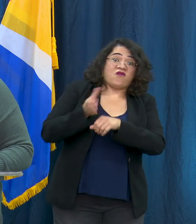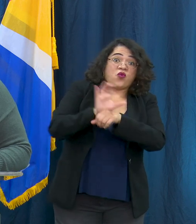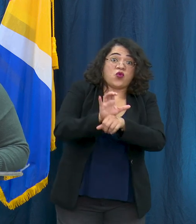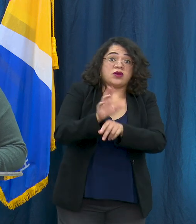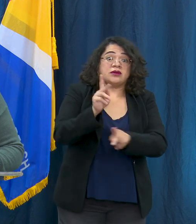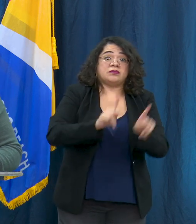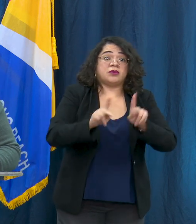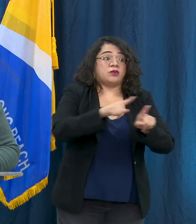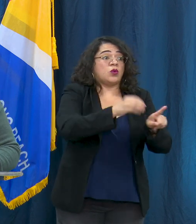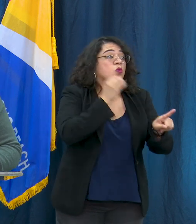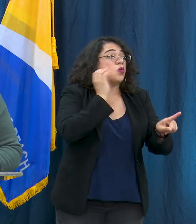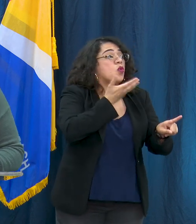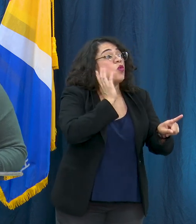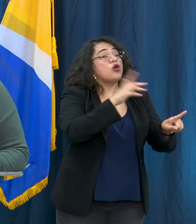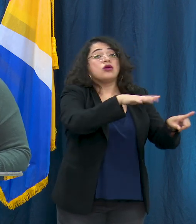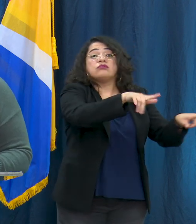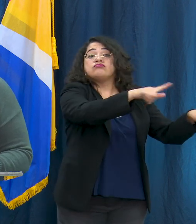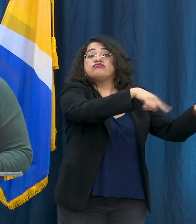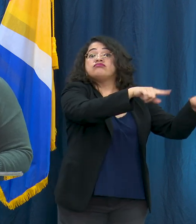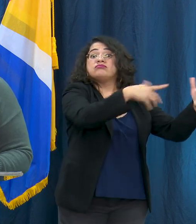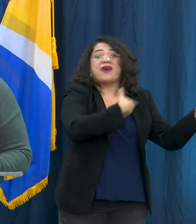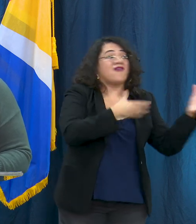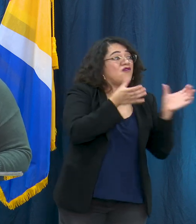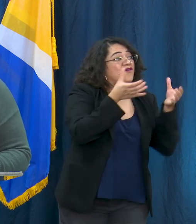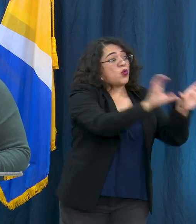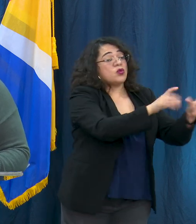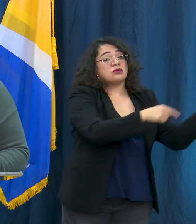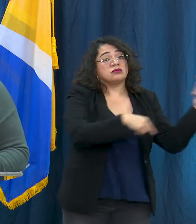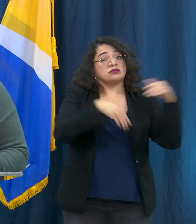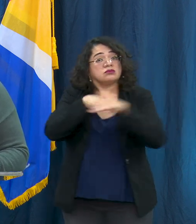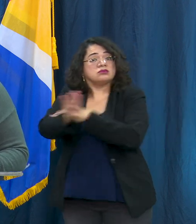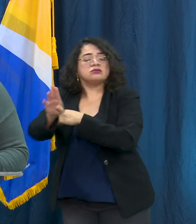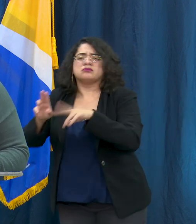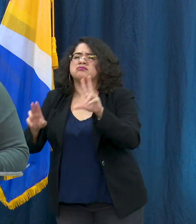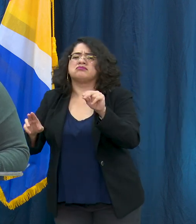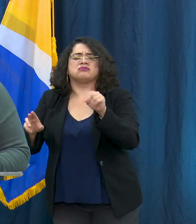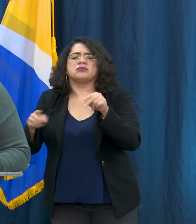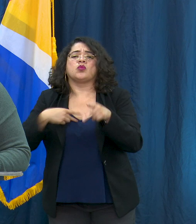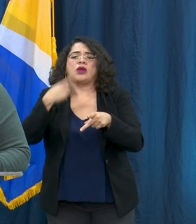es Ocasek Eden pero esta abierto Sal público Sosa Qo'noS alguien que puede